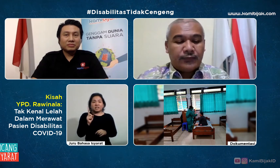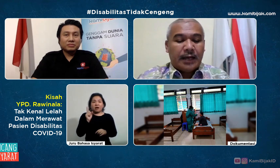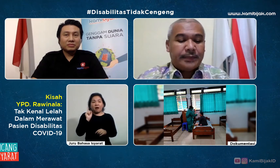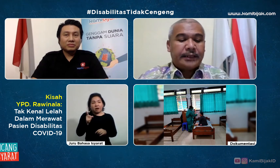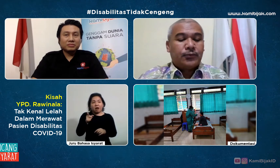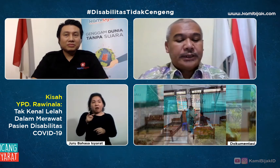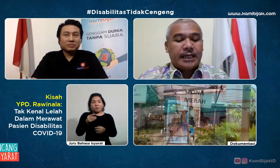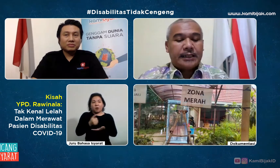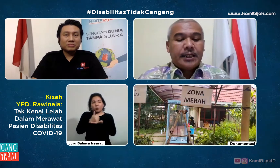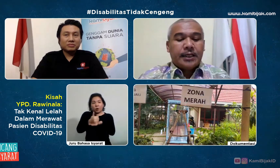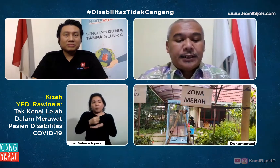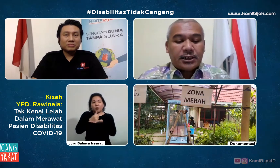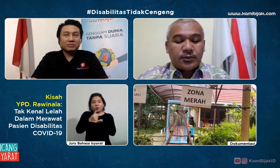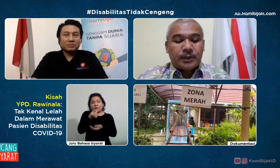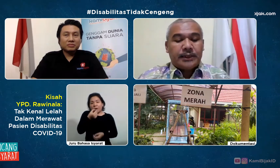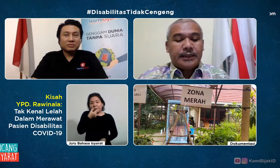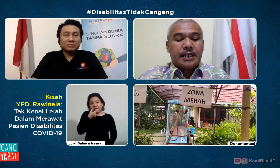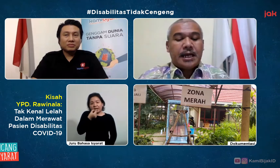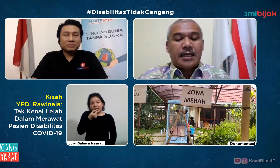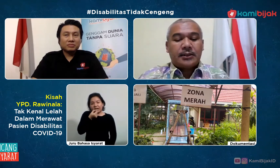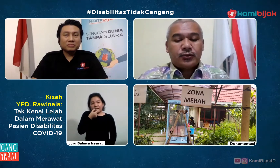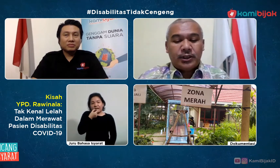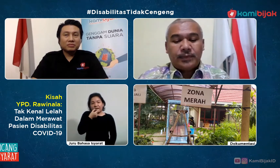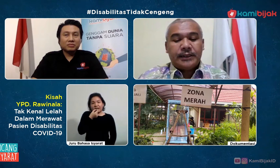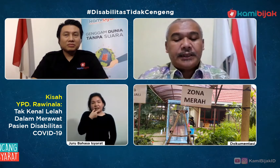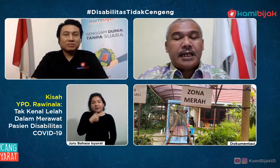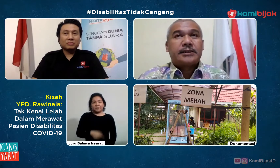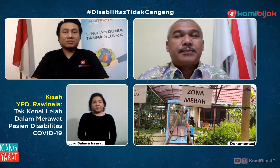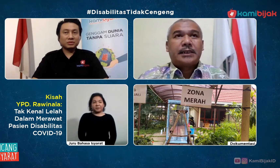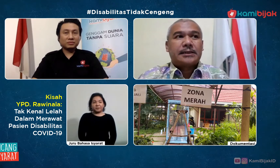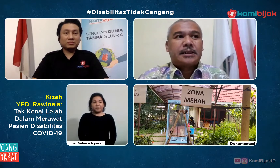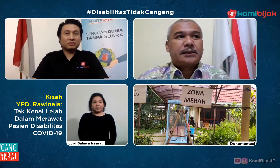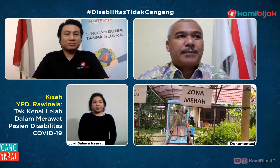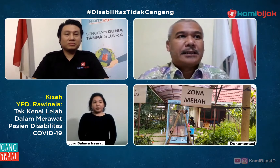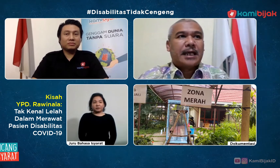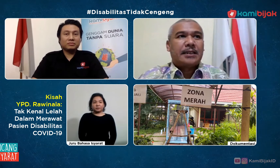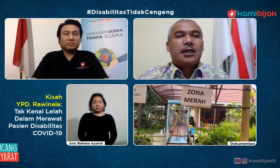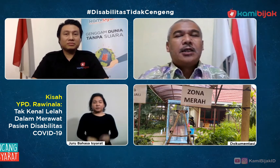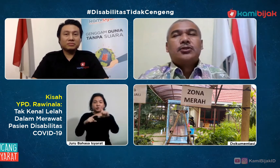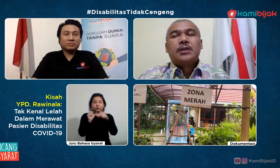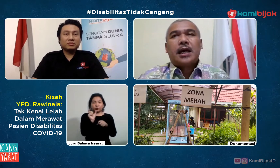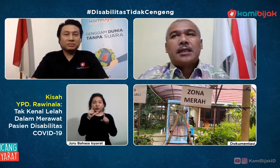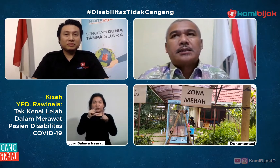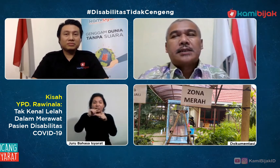tentang vitamin kemudian Dinas Pendidikan Sudin pendidikan sampai kekasih jasa makan juga